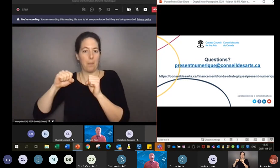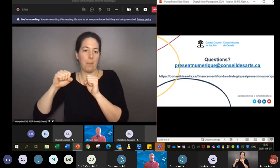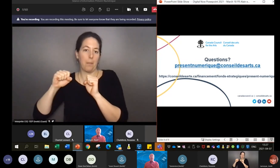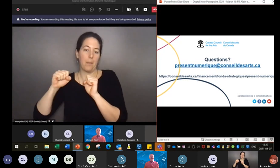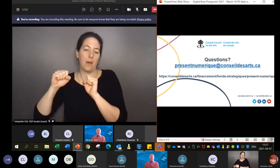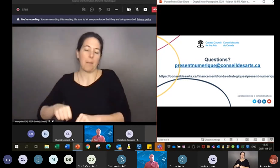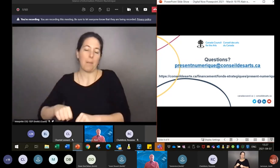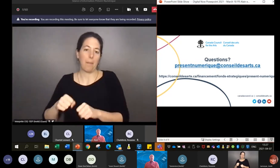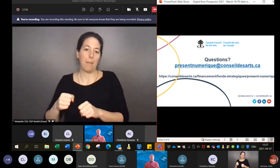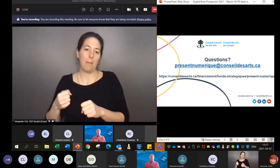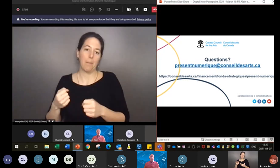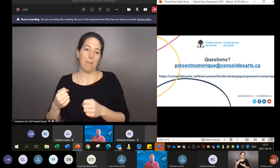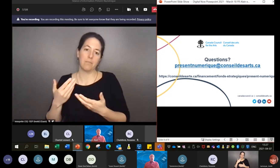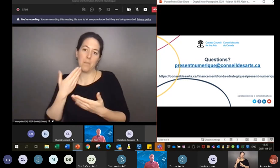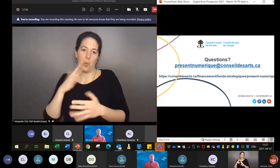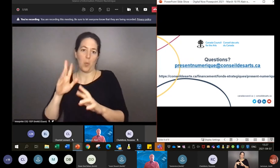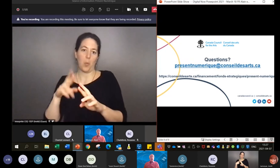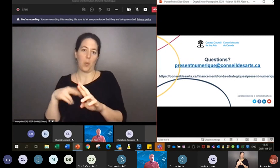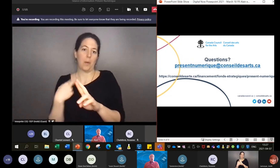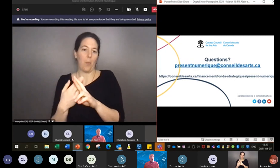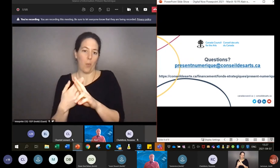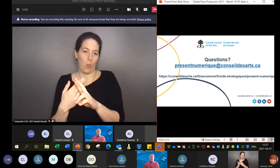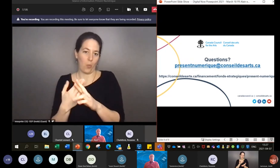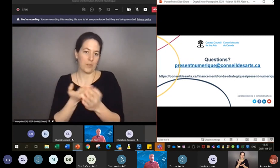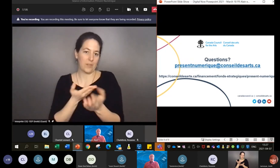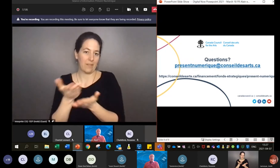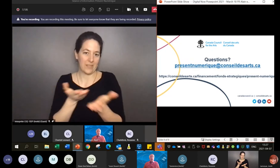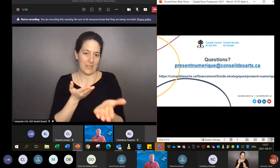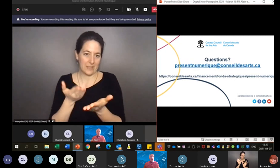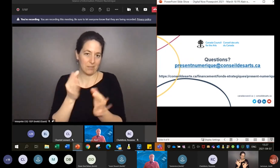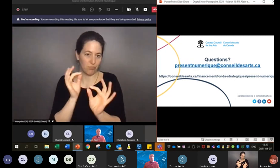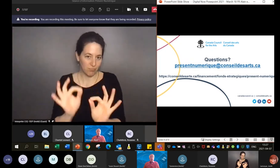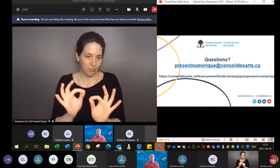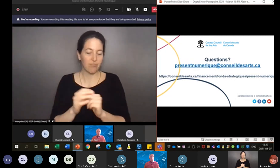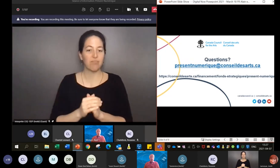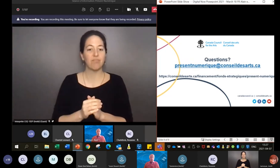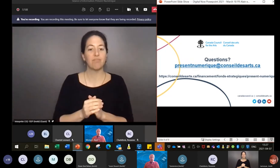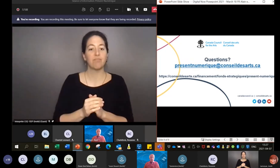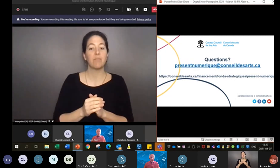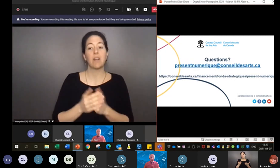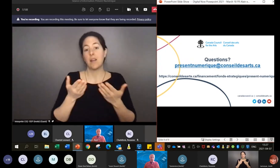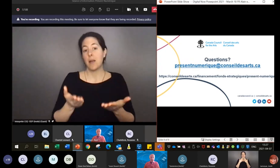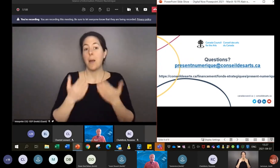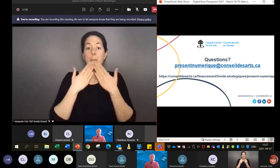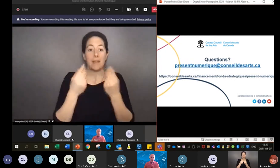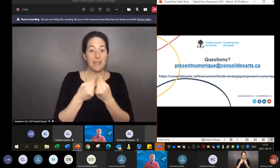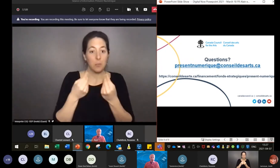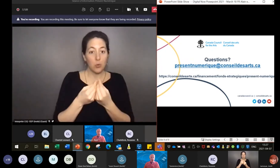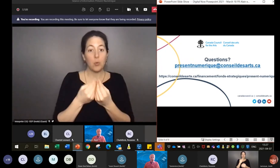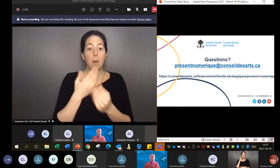vous servir. Sur ce, je vous remercie et vous